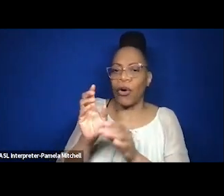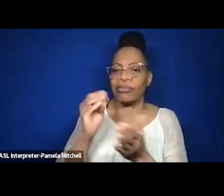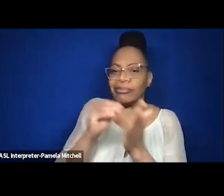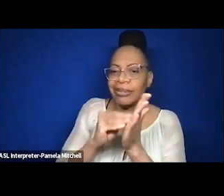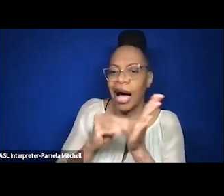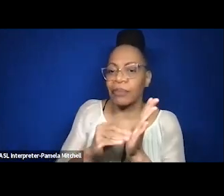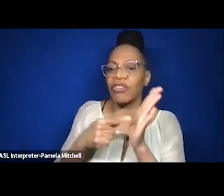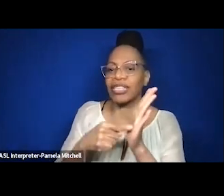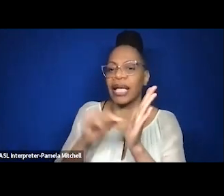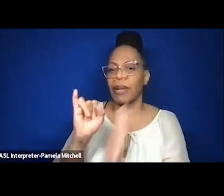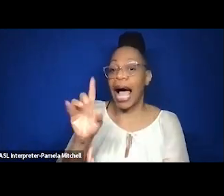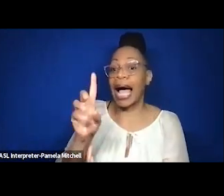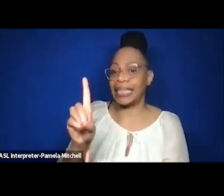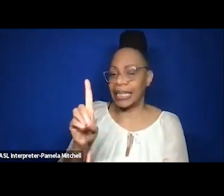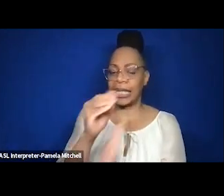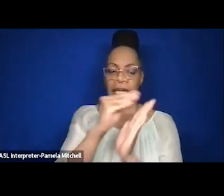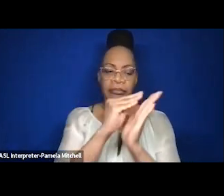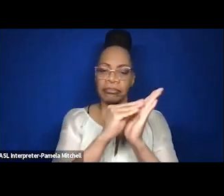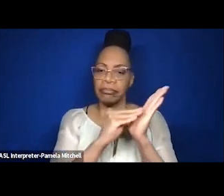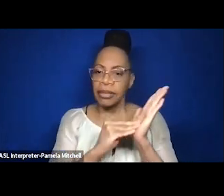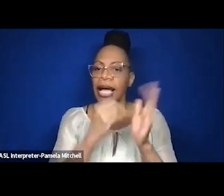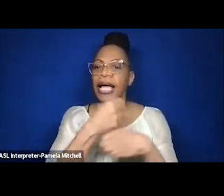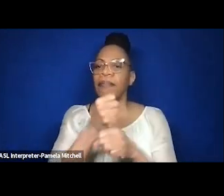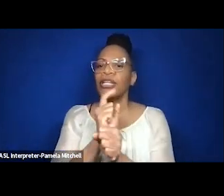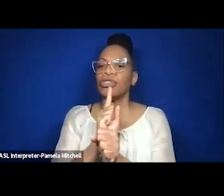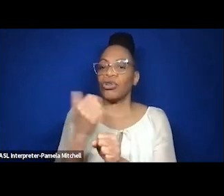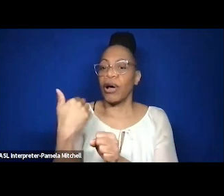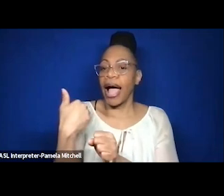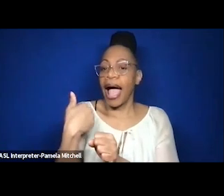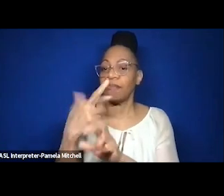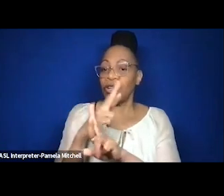Lo anoto y me aseguro de tenerlo listo para el MSR.